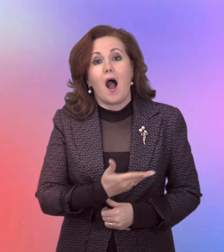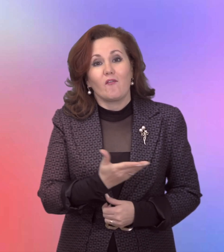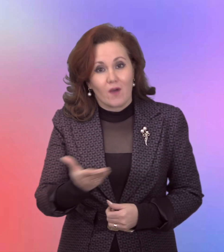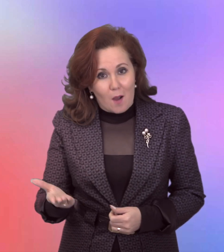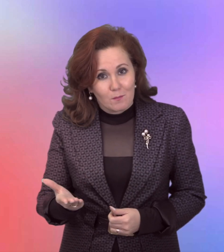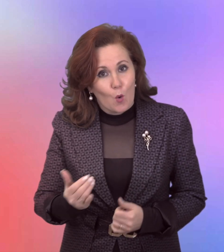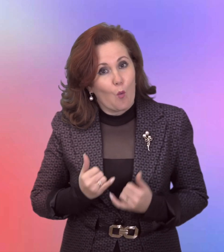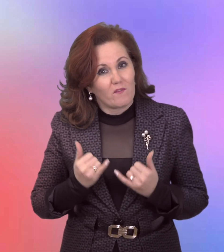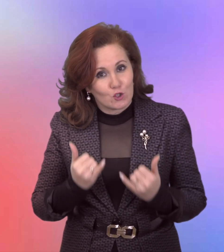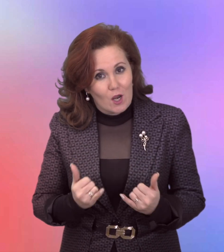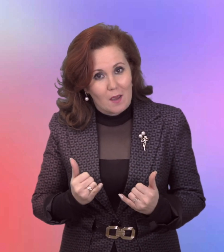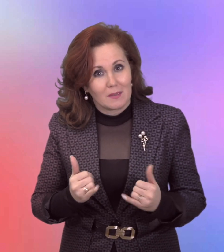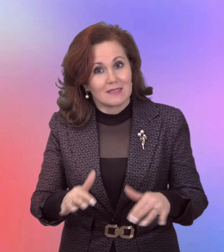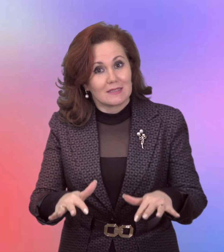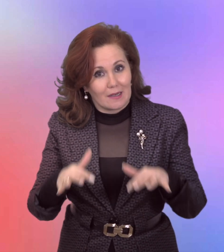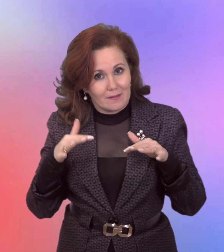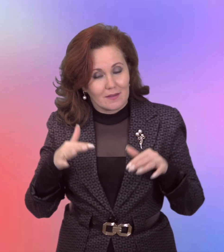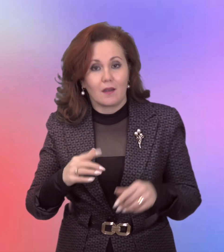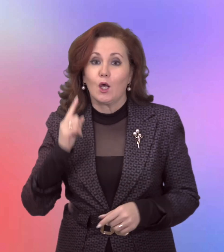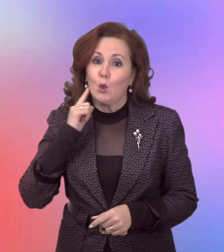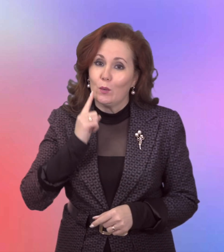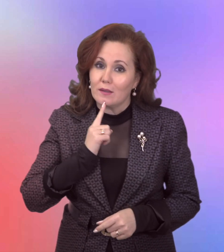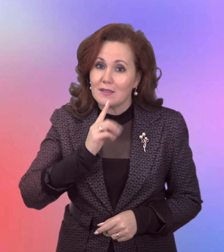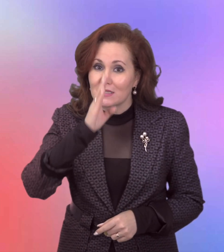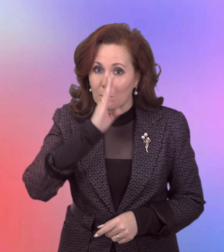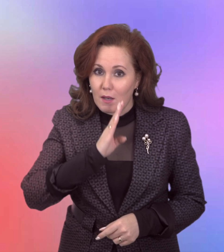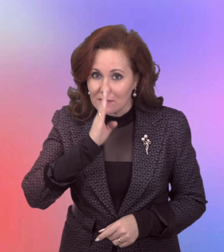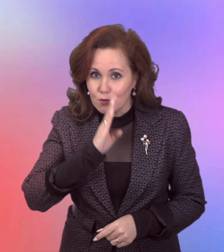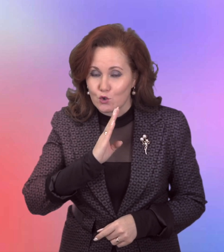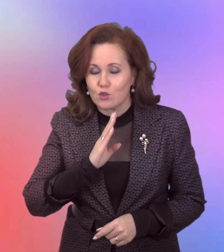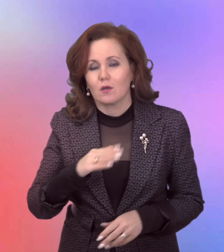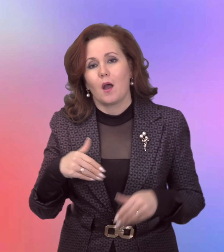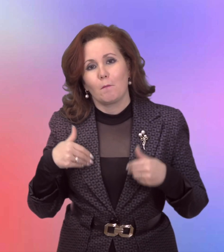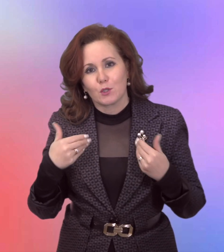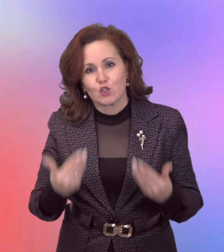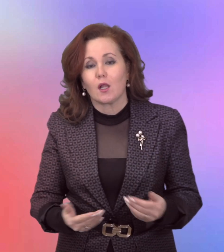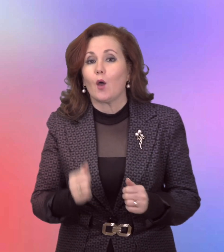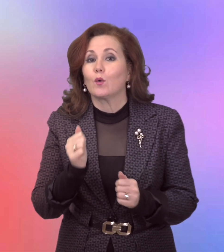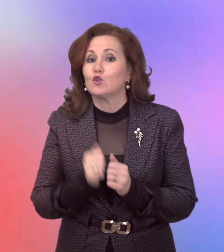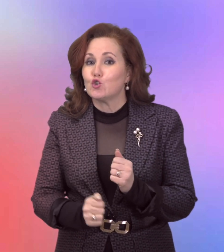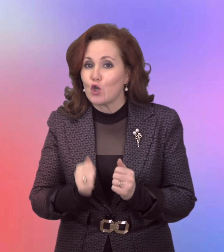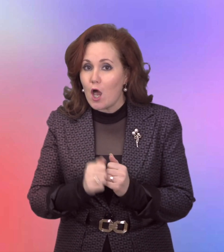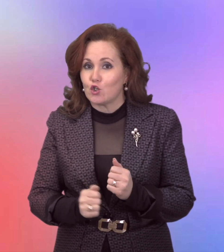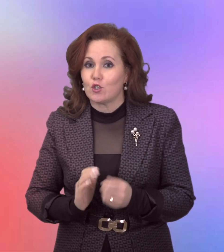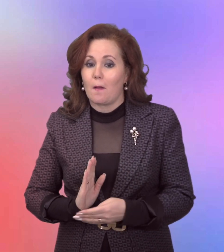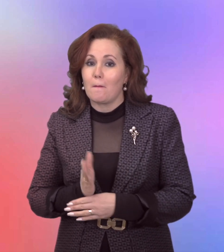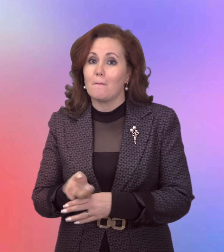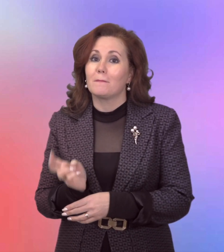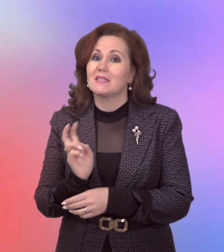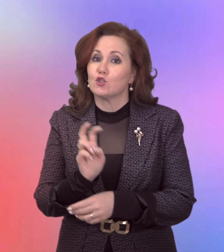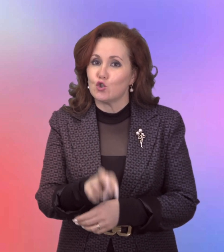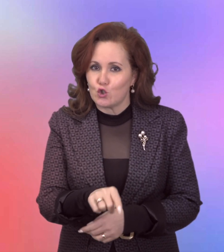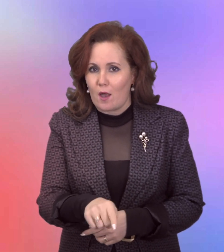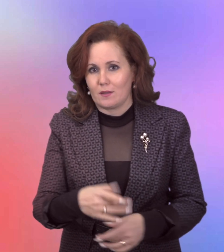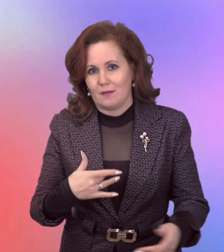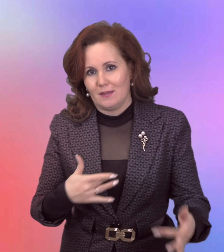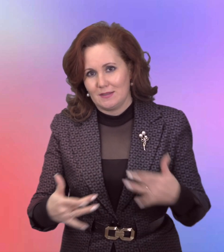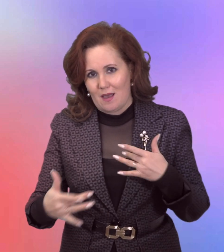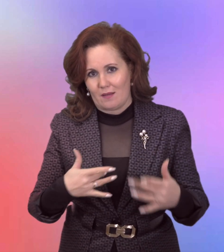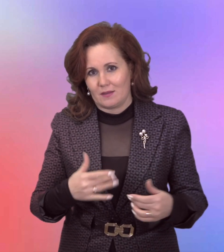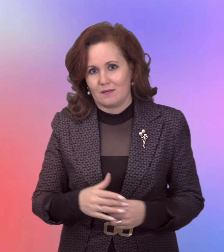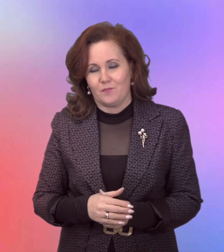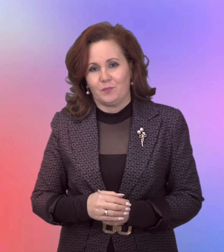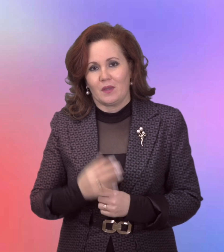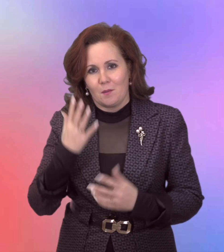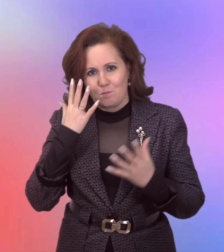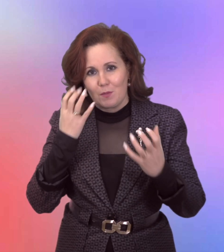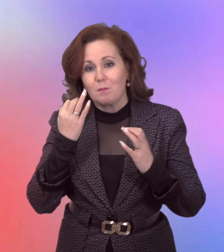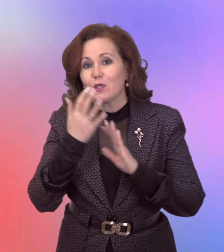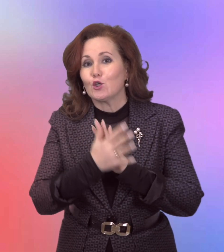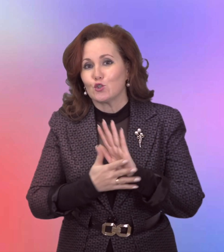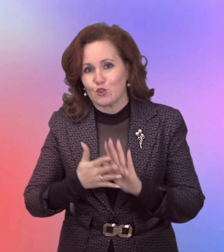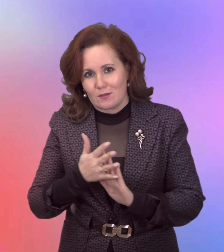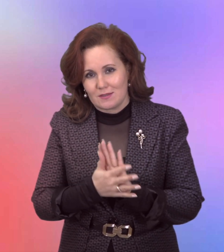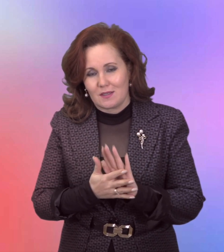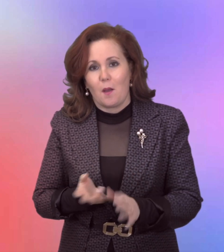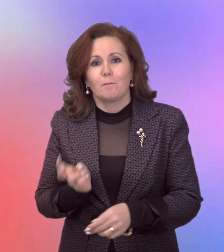А нашим глухим и слабослышащим желаем почаще приходить в Театр мимики и жеста.